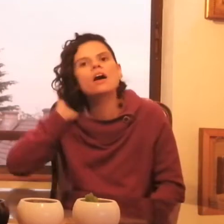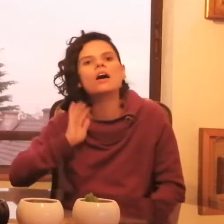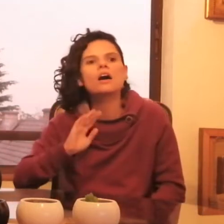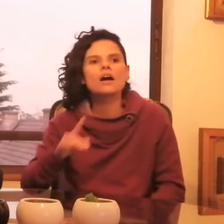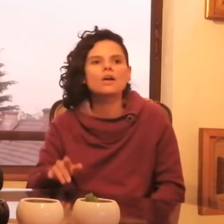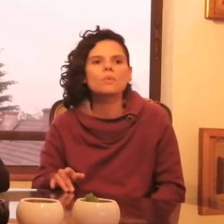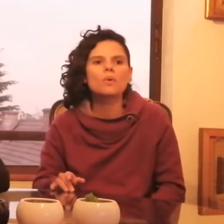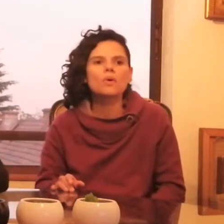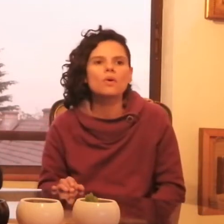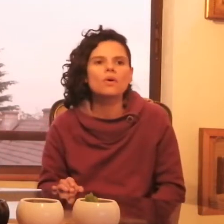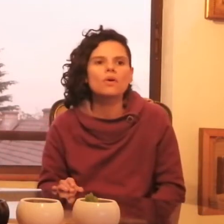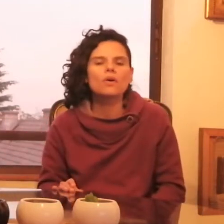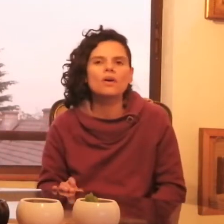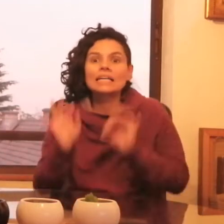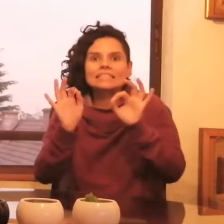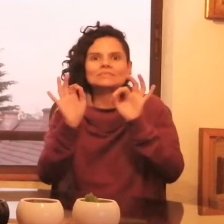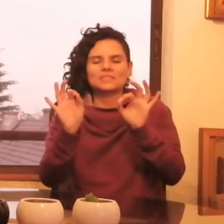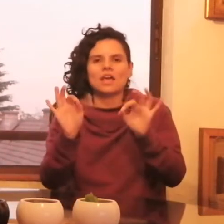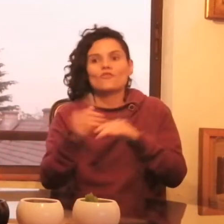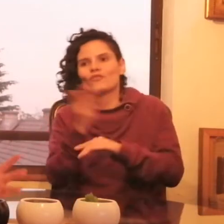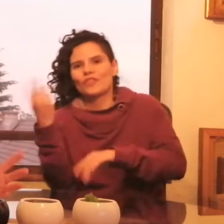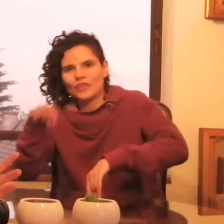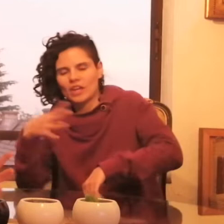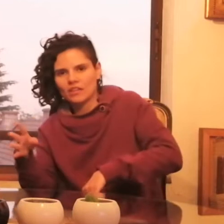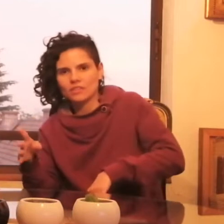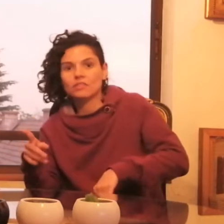programática, ahora el Rolo y la Karin siguieron en la línea de radio son